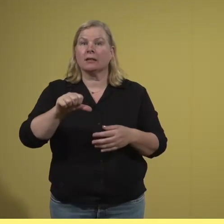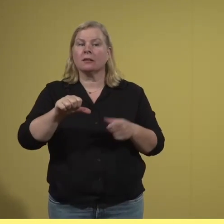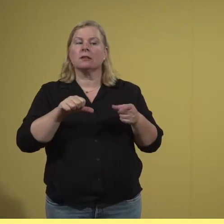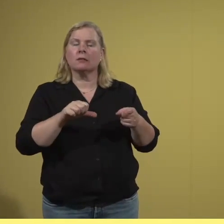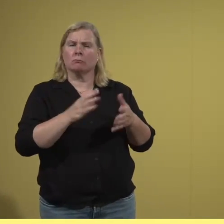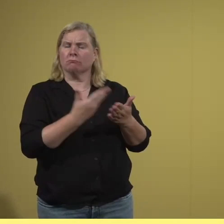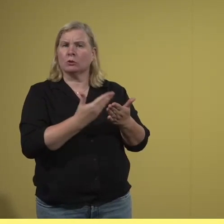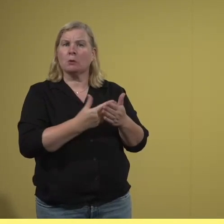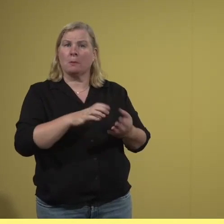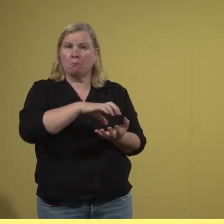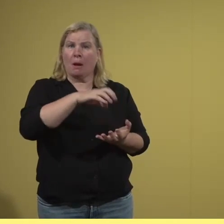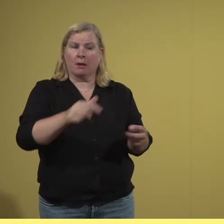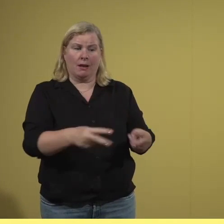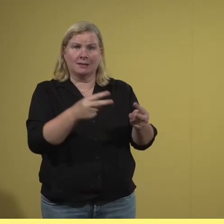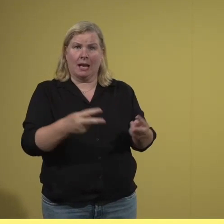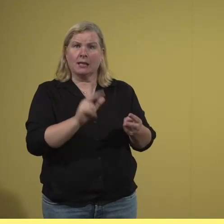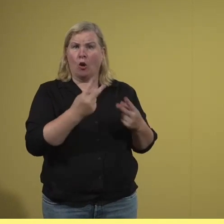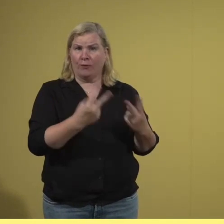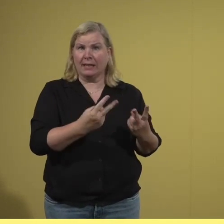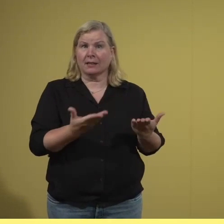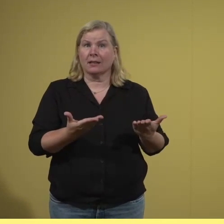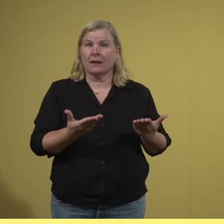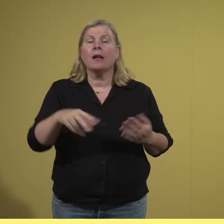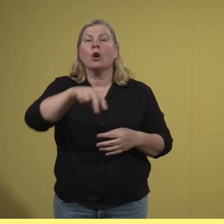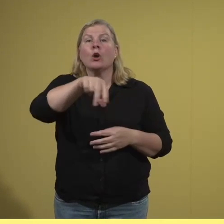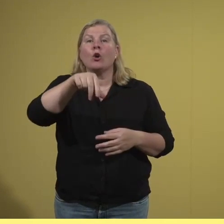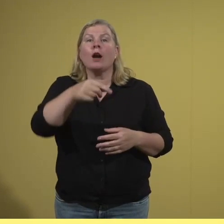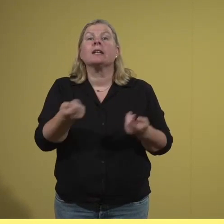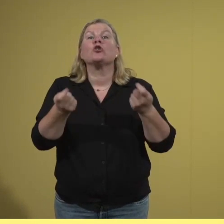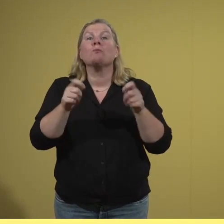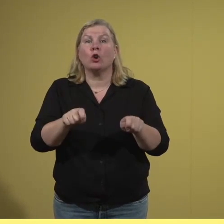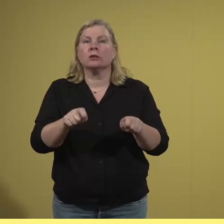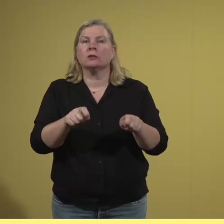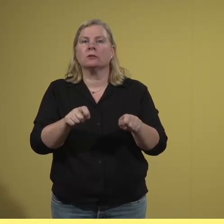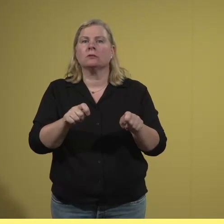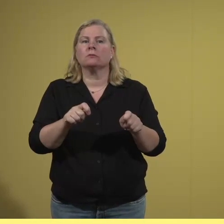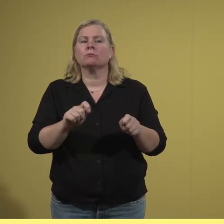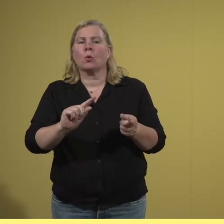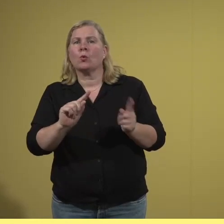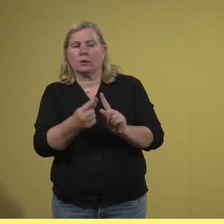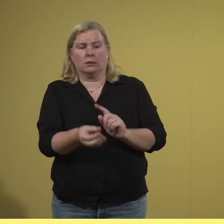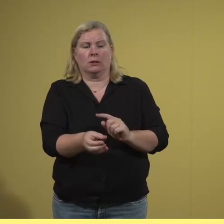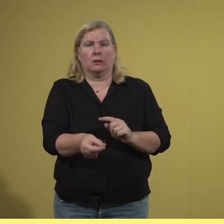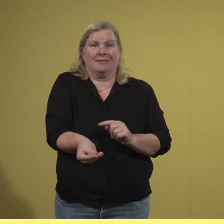das seht ihr gleich beim Paprikasalat: Musst du die Kräuter zum Schluss ein bisschen mitziehen lassen